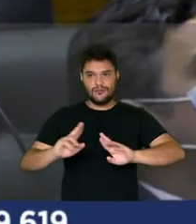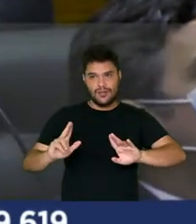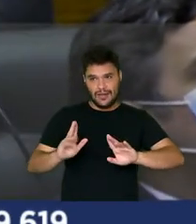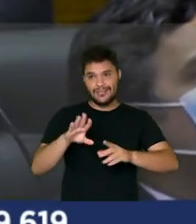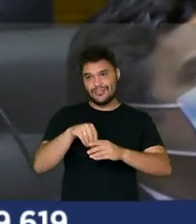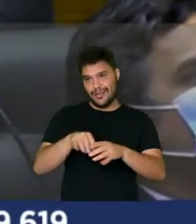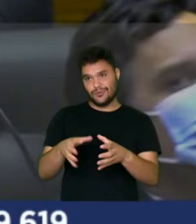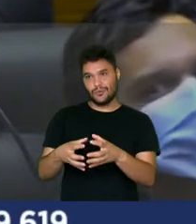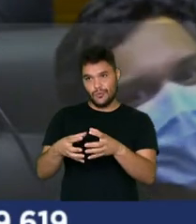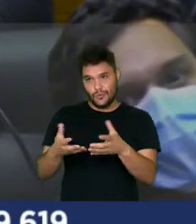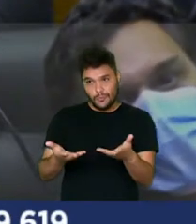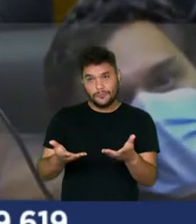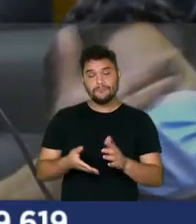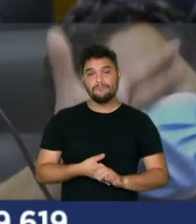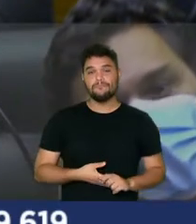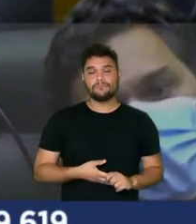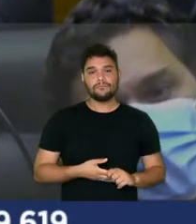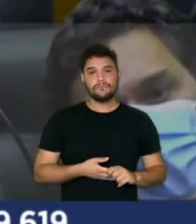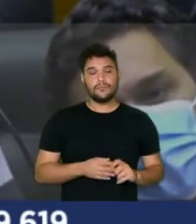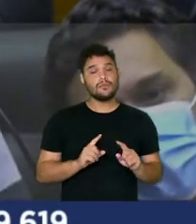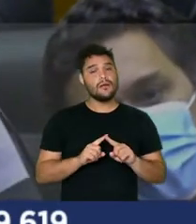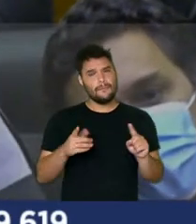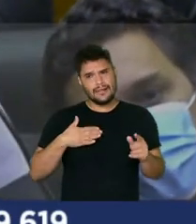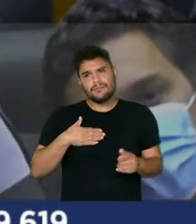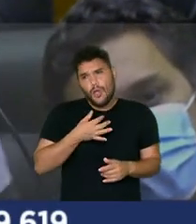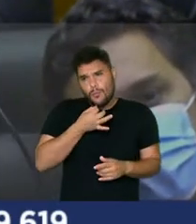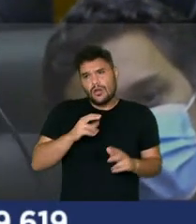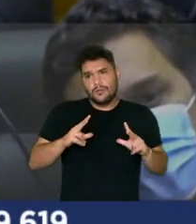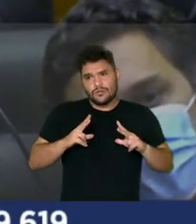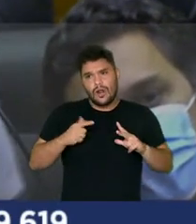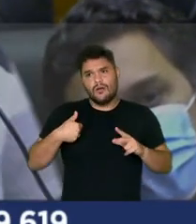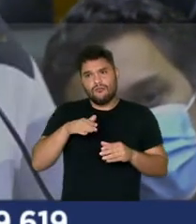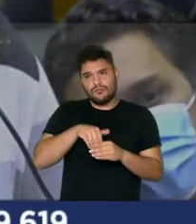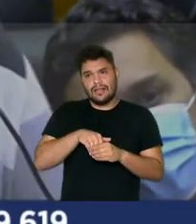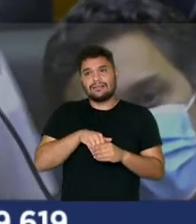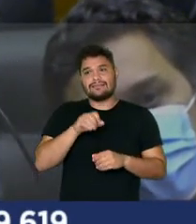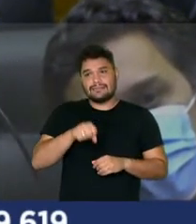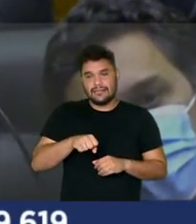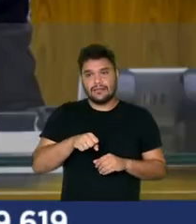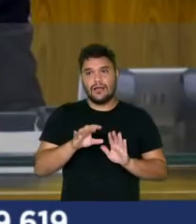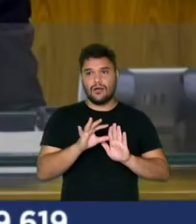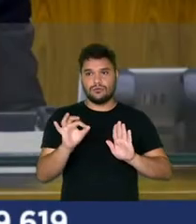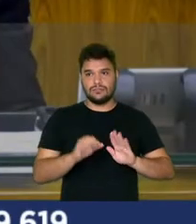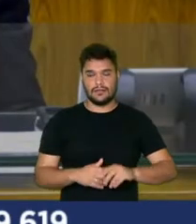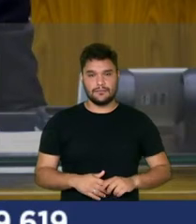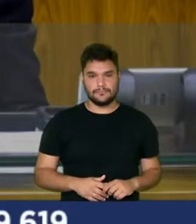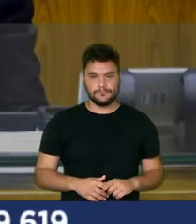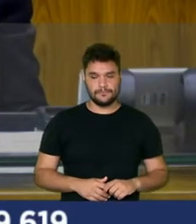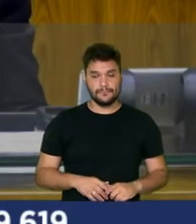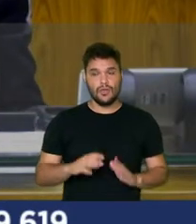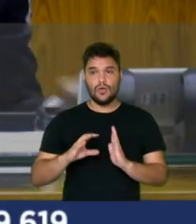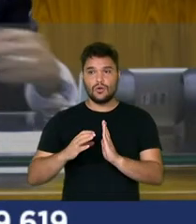LIBERAR PELAS DIVERGÊNCIAS EXISTENTES NESSA, NESSE ENCAMINHAMENTO, MAS EU PESSOALMENTE VOTAREI SIM É EMENDA. -- [PRESIDENTE]: